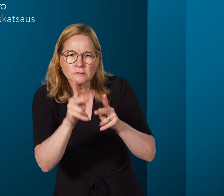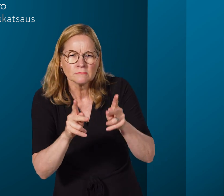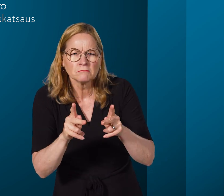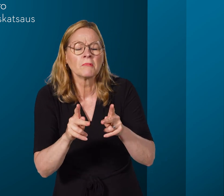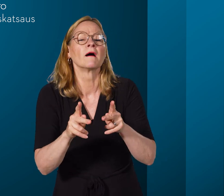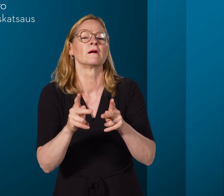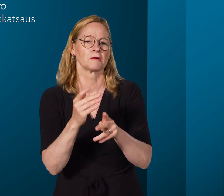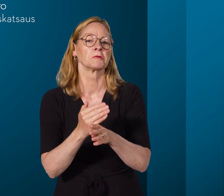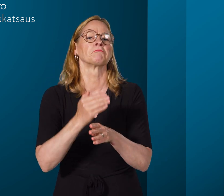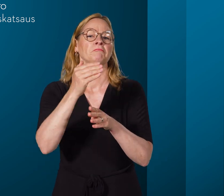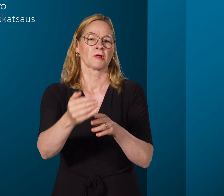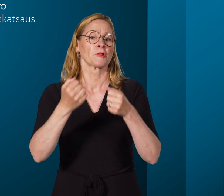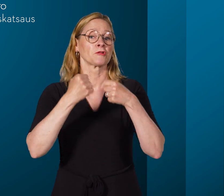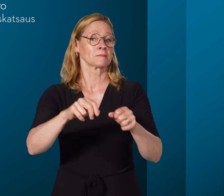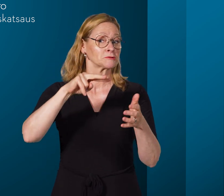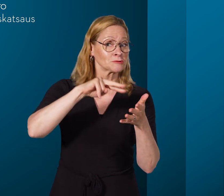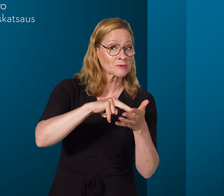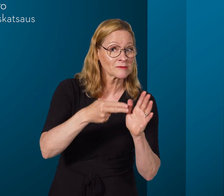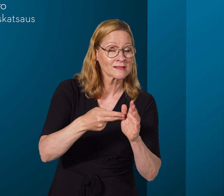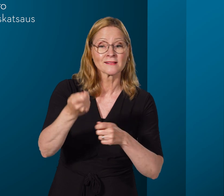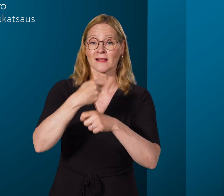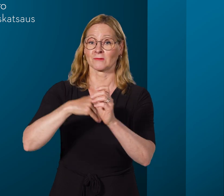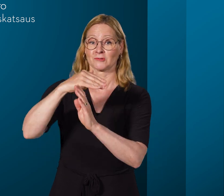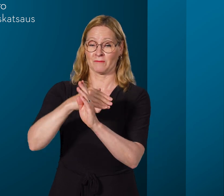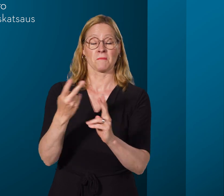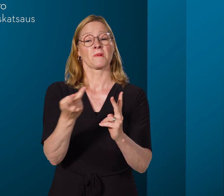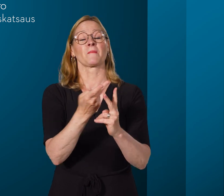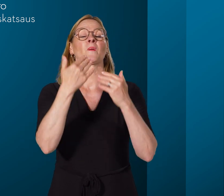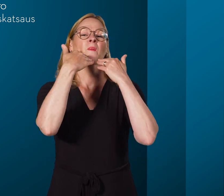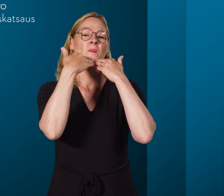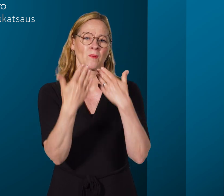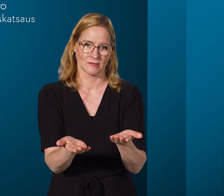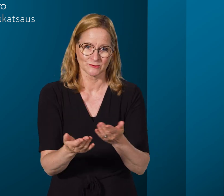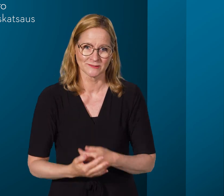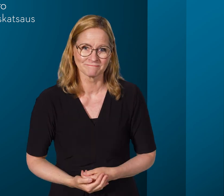sekä muutaman tarkentavan kysymyksen jälkeen.